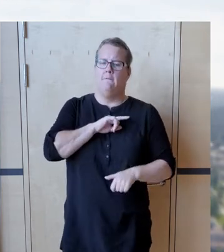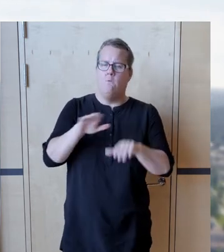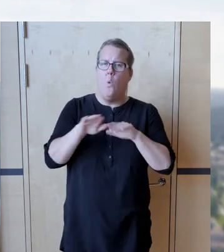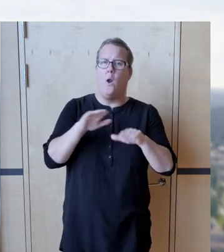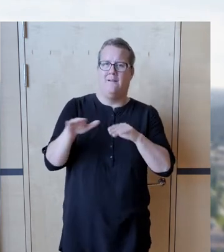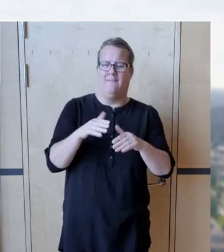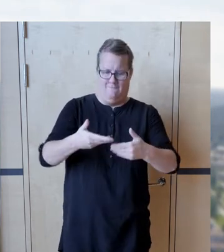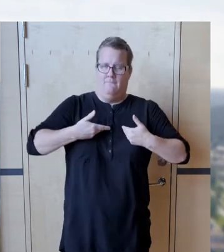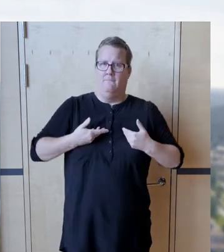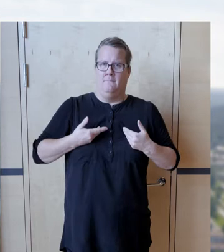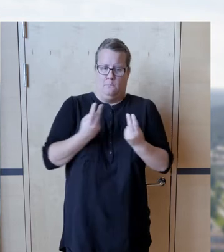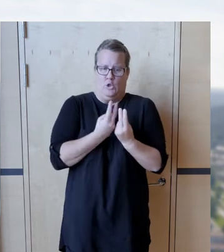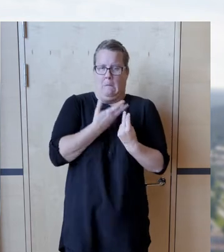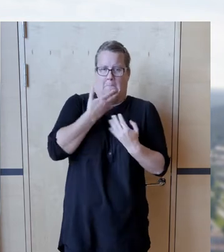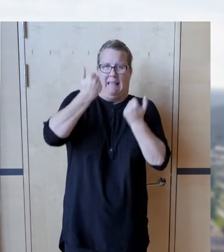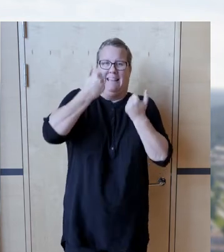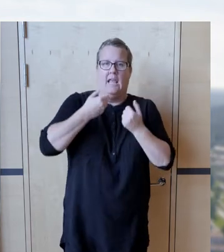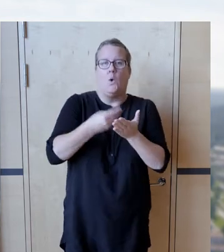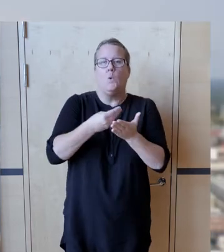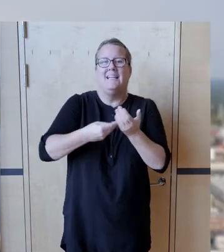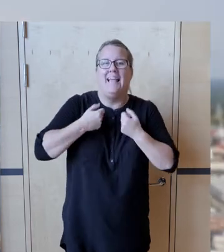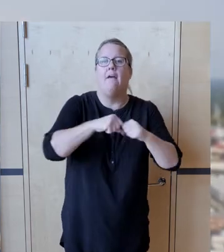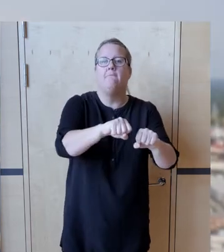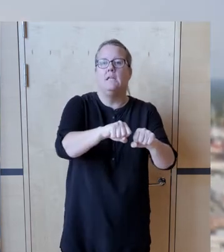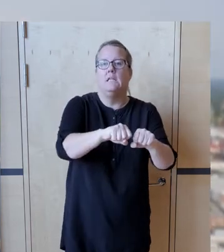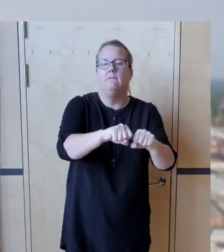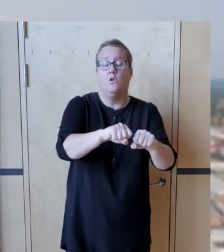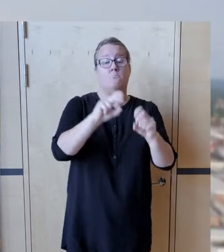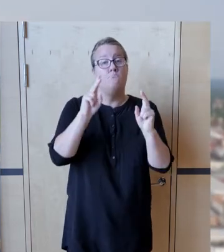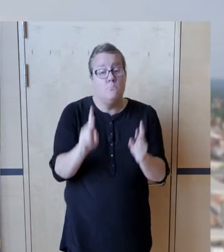Kostnadseffektivt och framförallt Ska de få en bättre vård